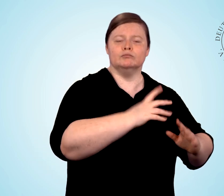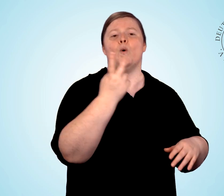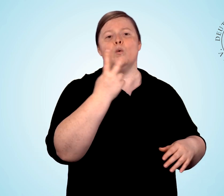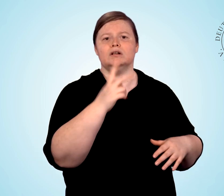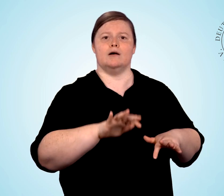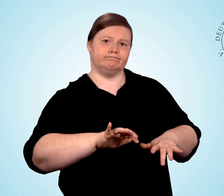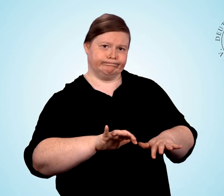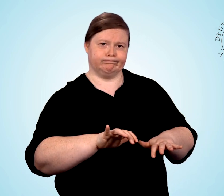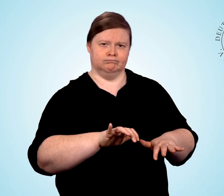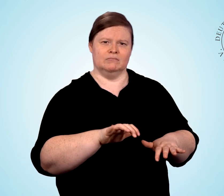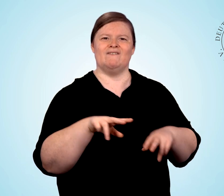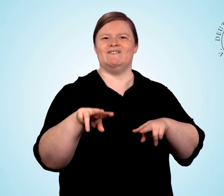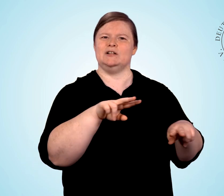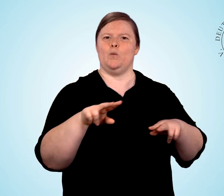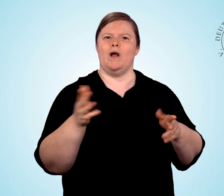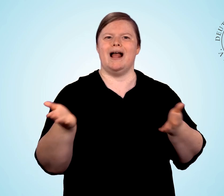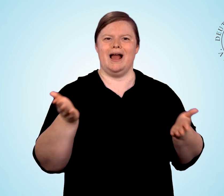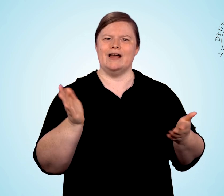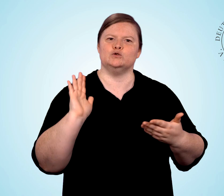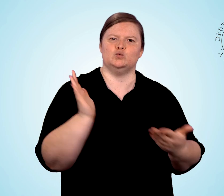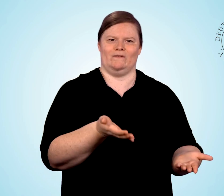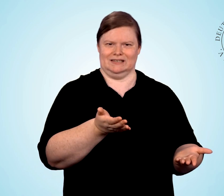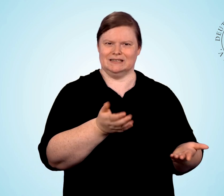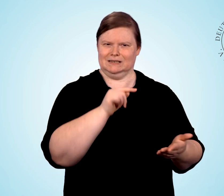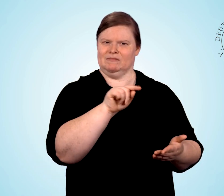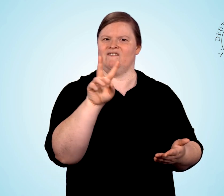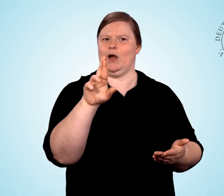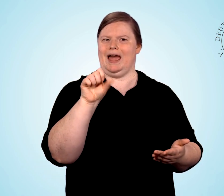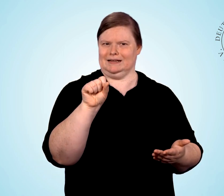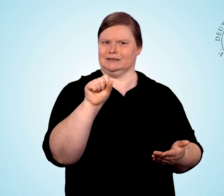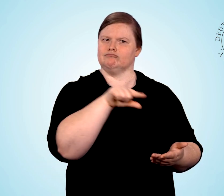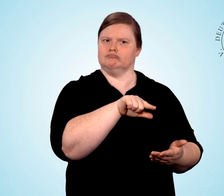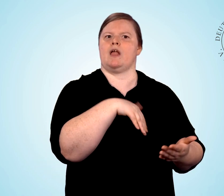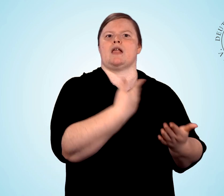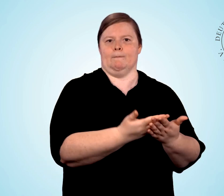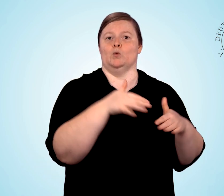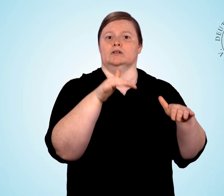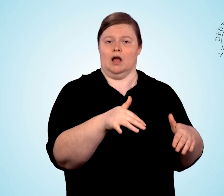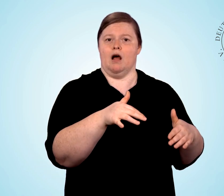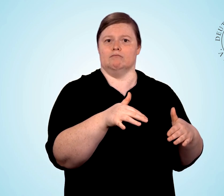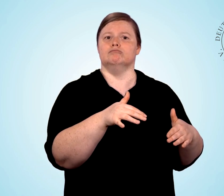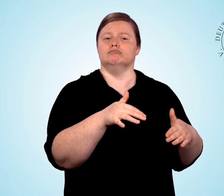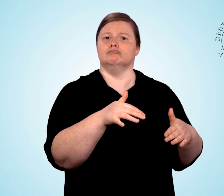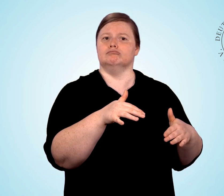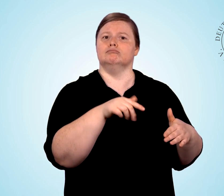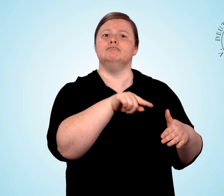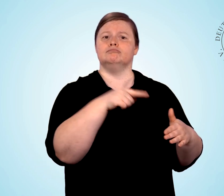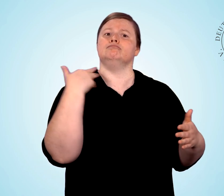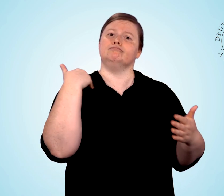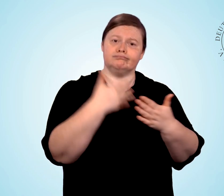oder Schriftsprache (Video Relay Service (VRS)